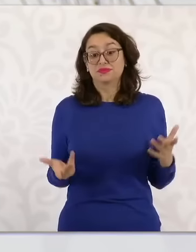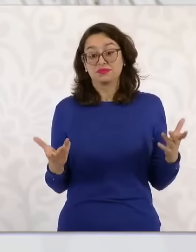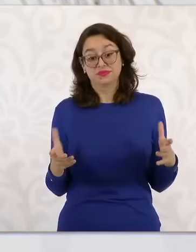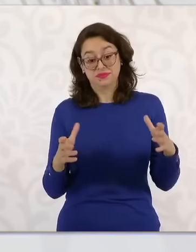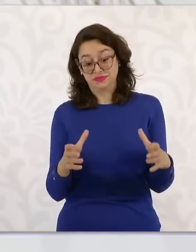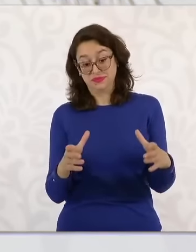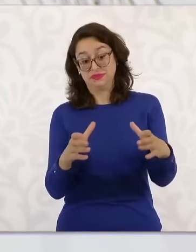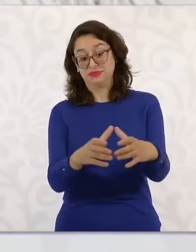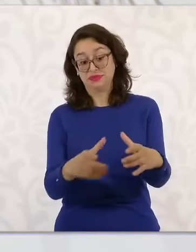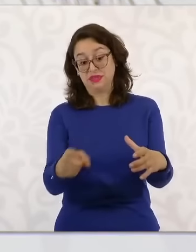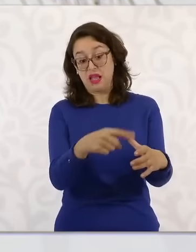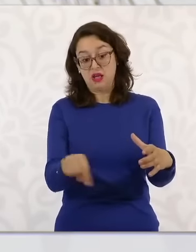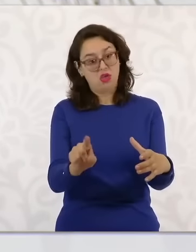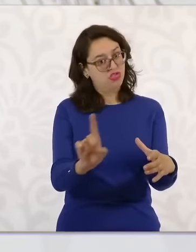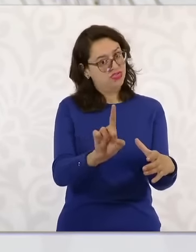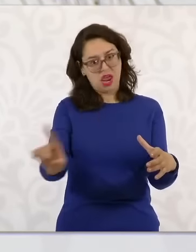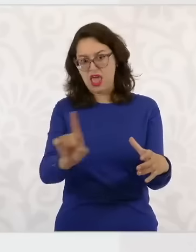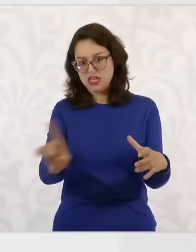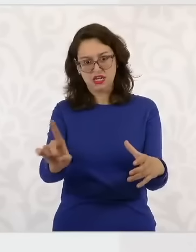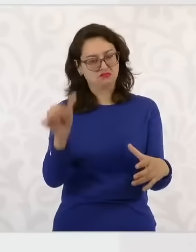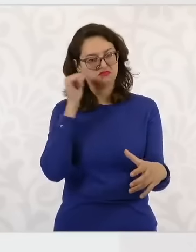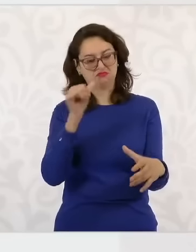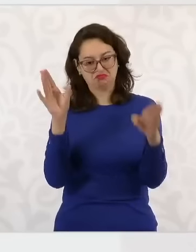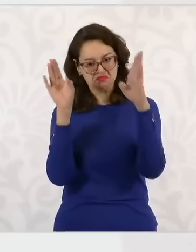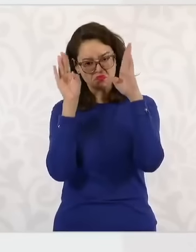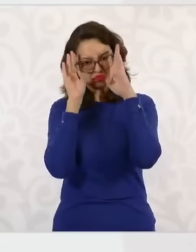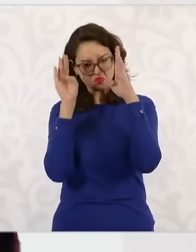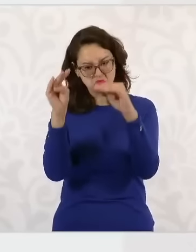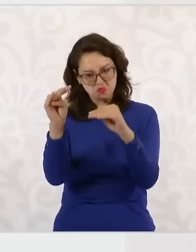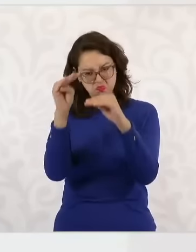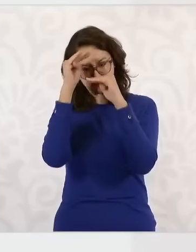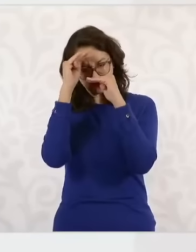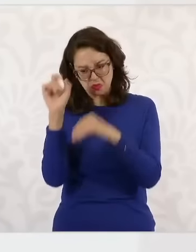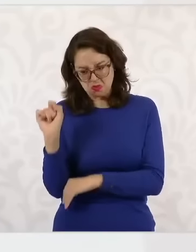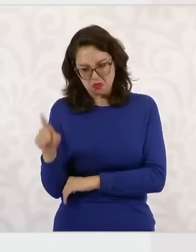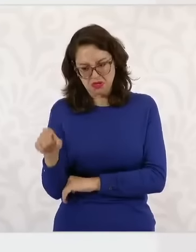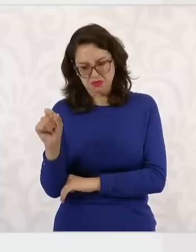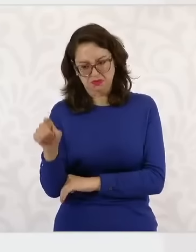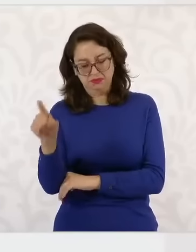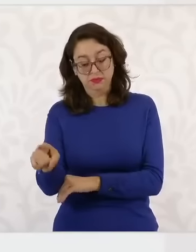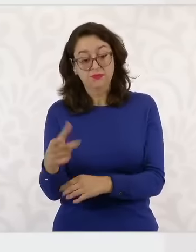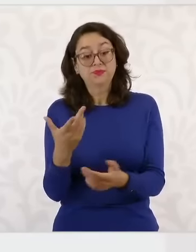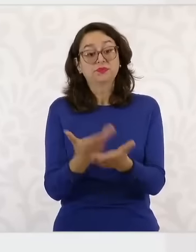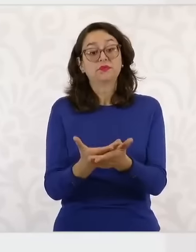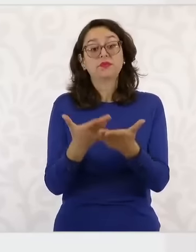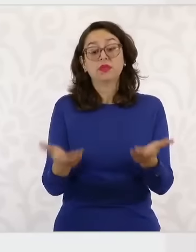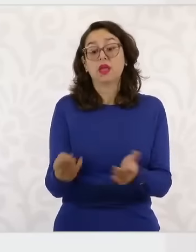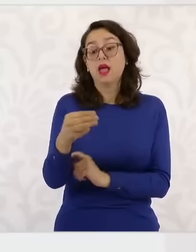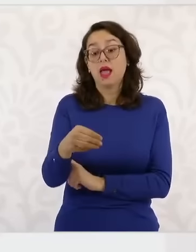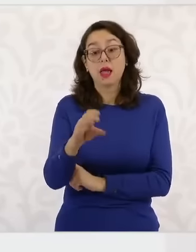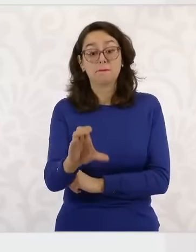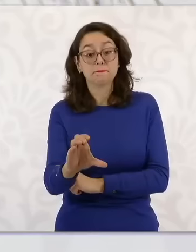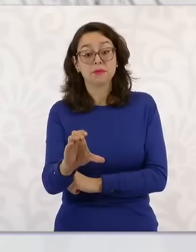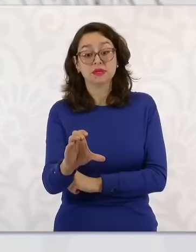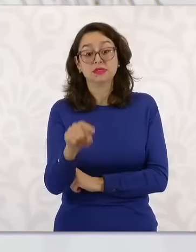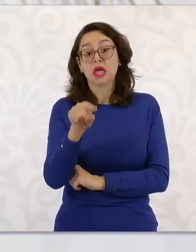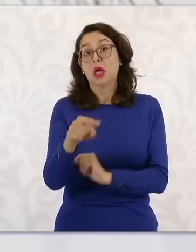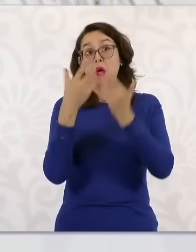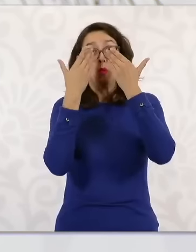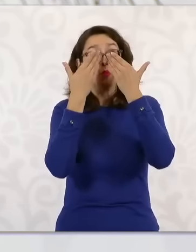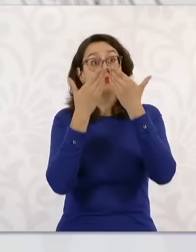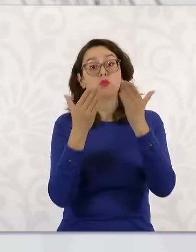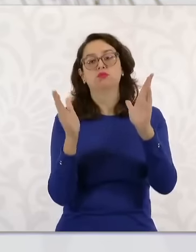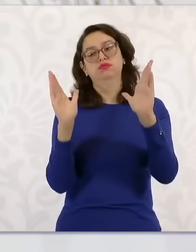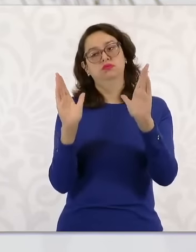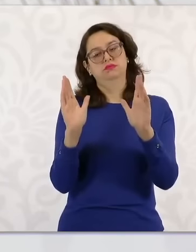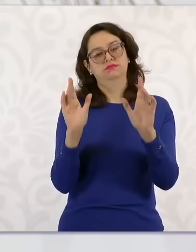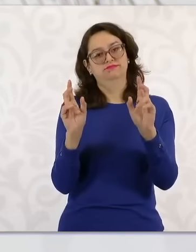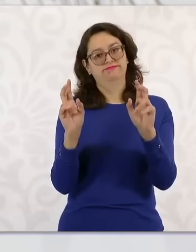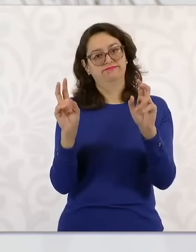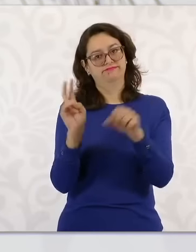el conservadurismo en alianza con Movimiento Ciudadano que son este supuestamente progresistas.